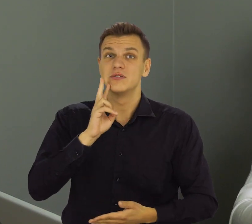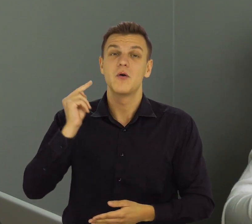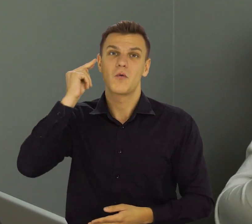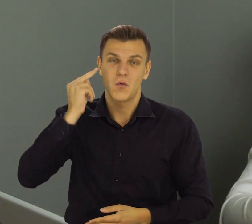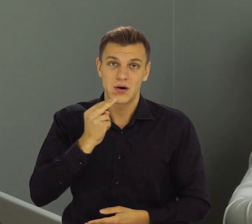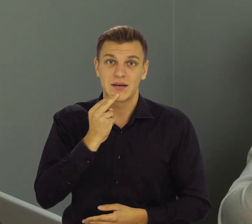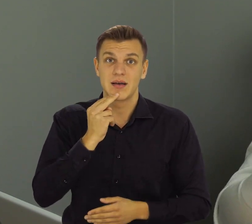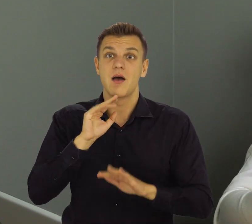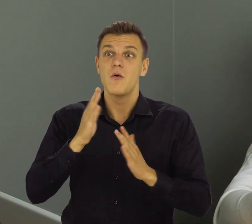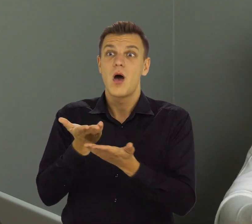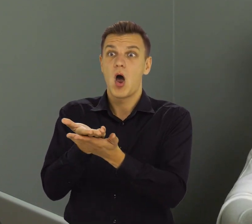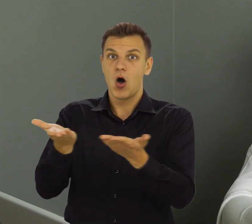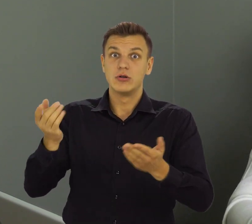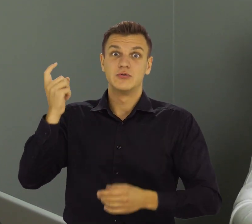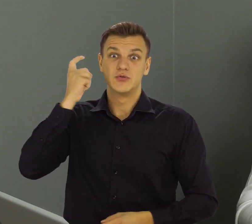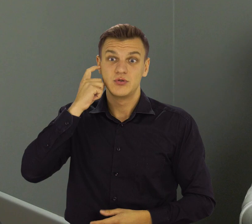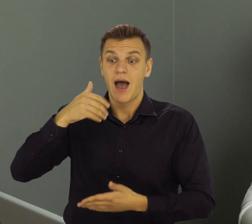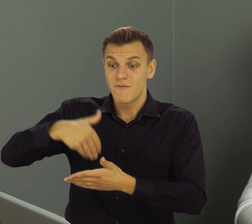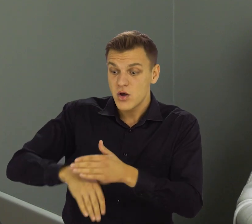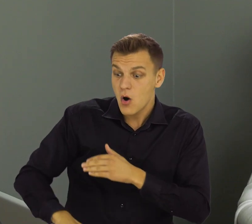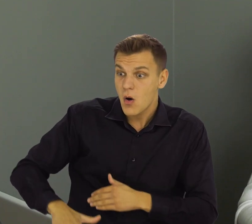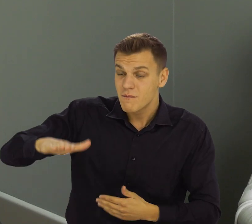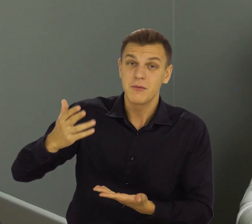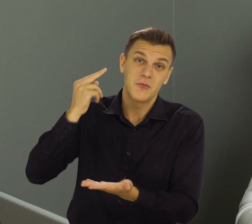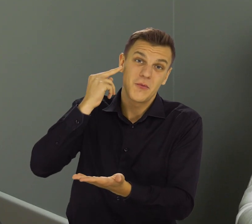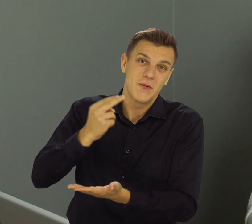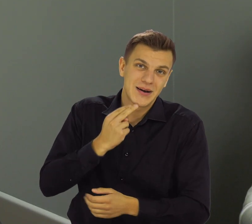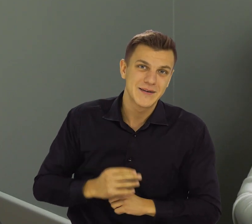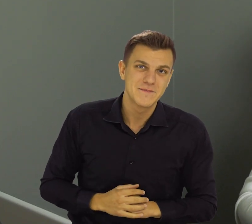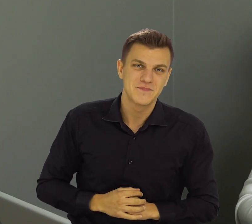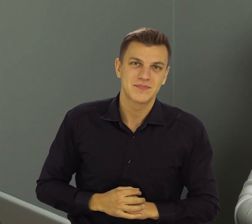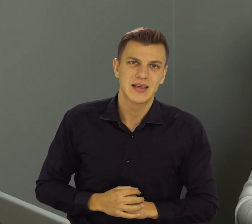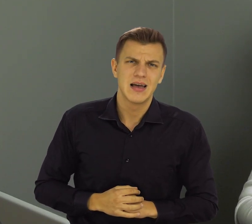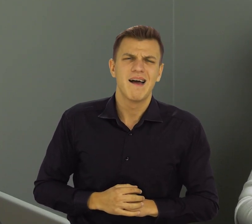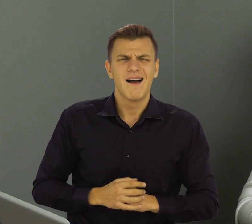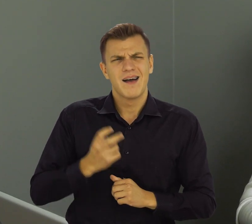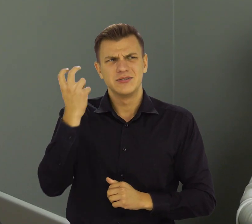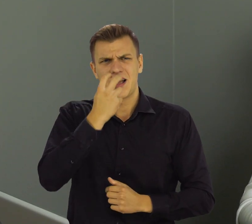którzy byli wychowywani przez niesłyszących rodziców. Tutaj może malutka anegdota do tematu,